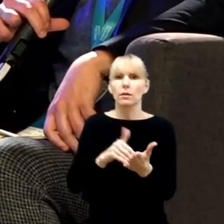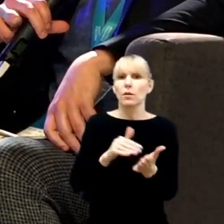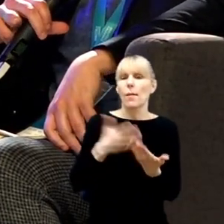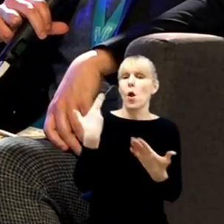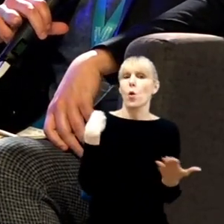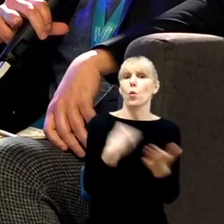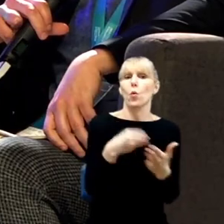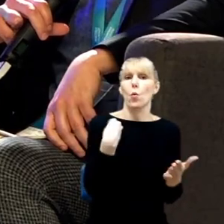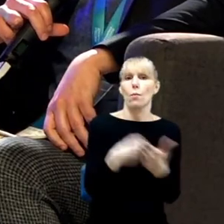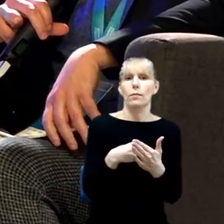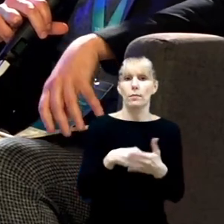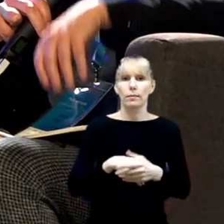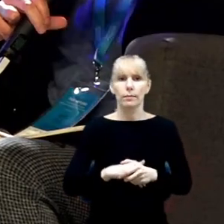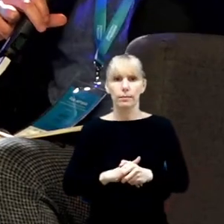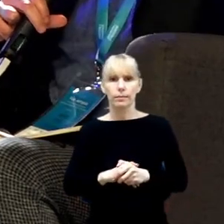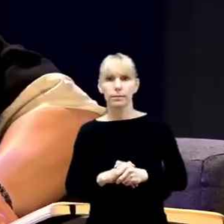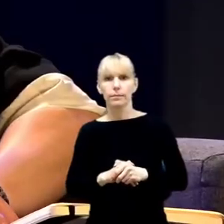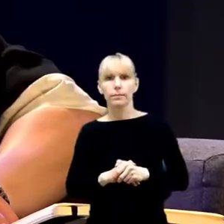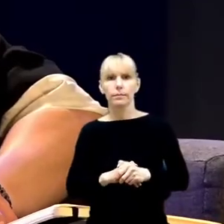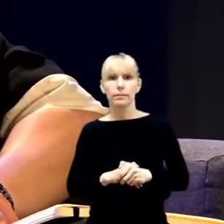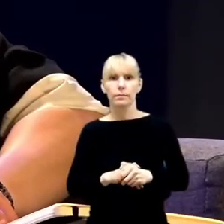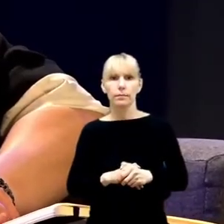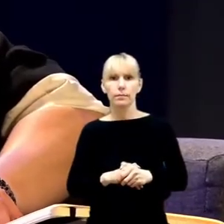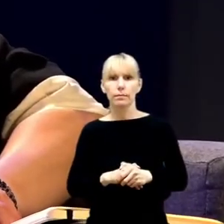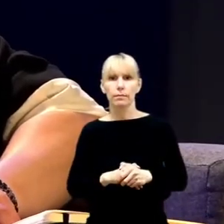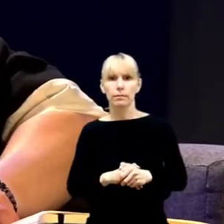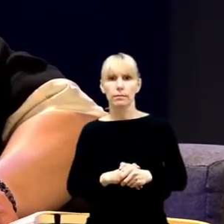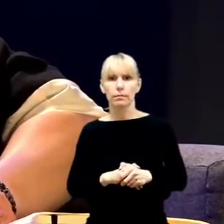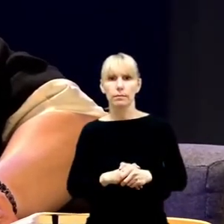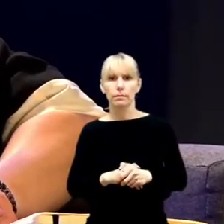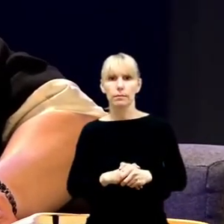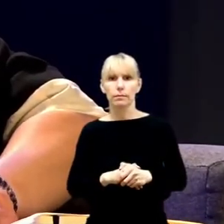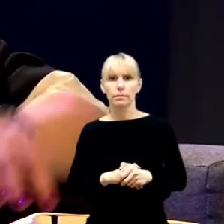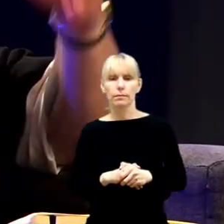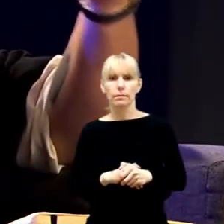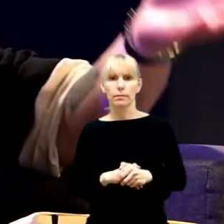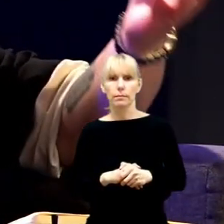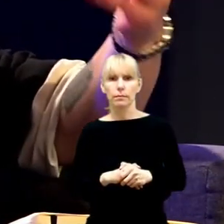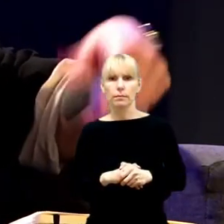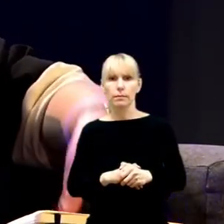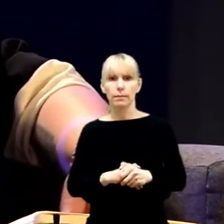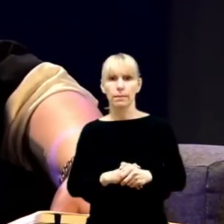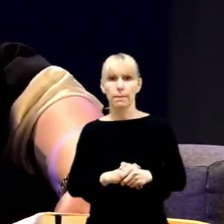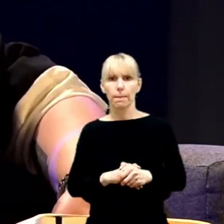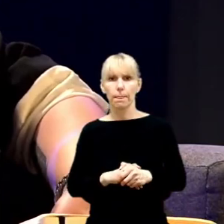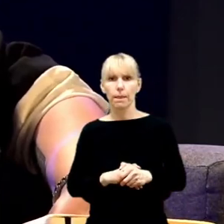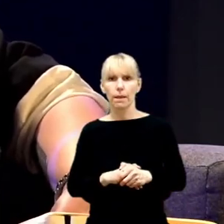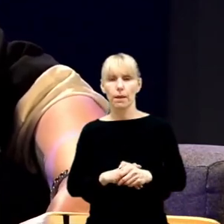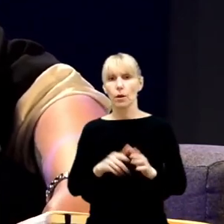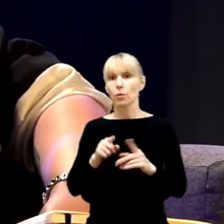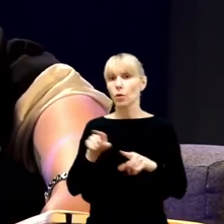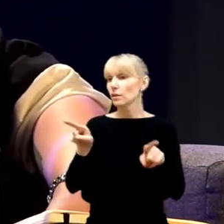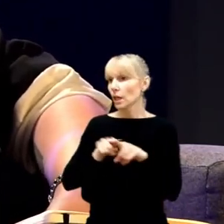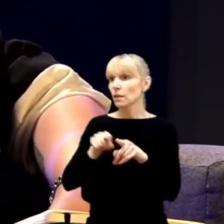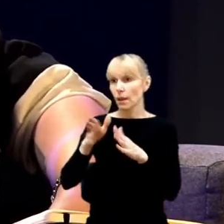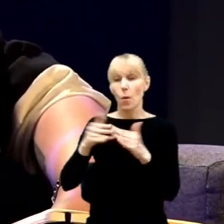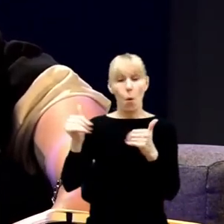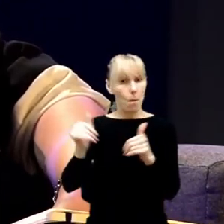No więc tu znowu jest jakaś szansa dla miast małych i średnich, które mogą robić różne systemy